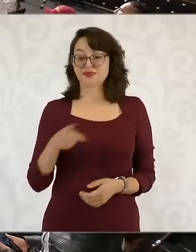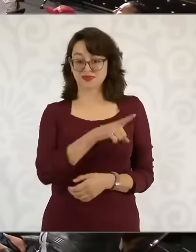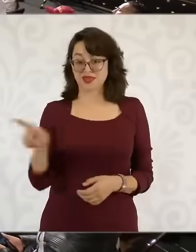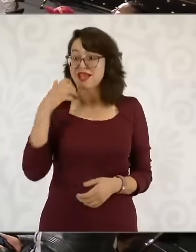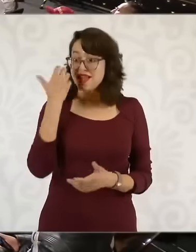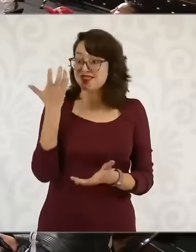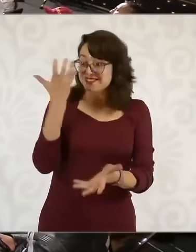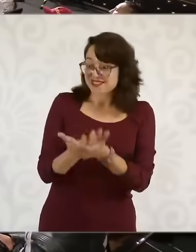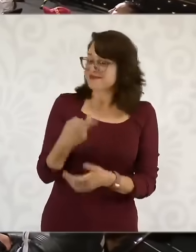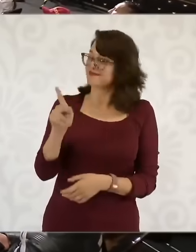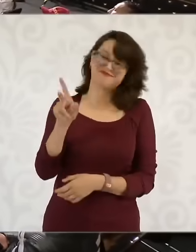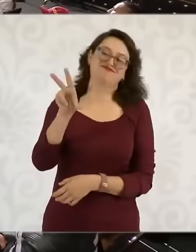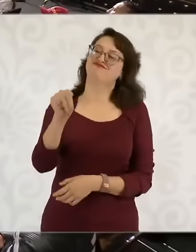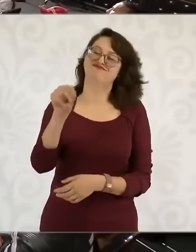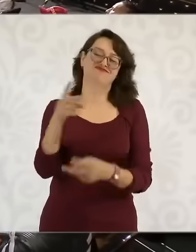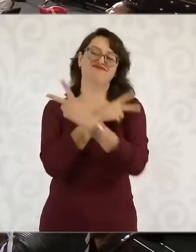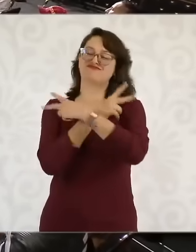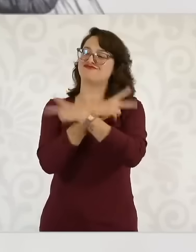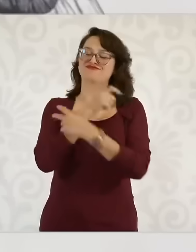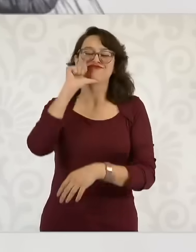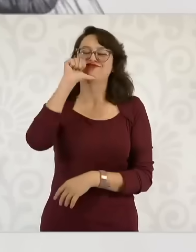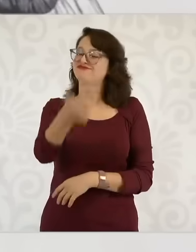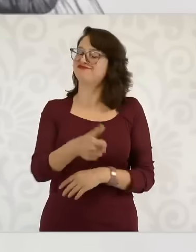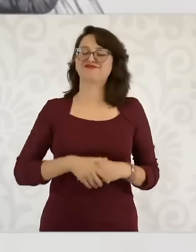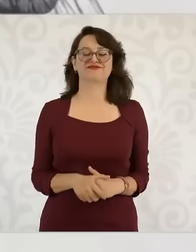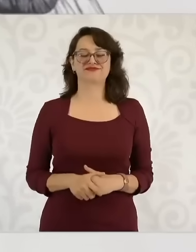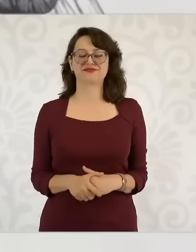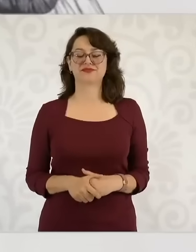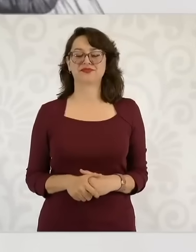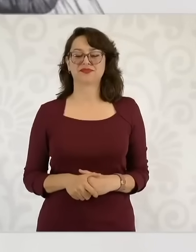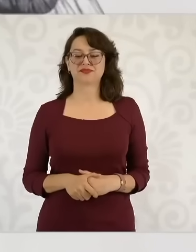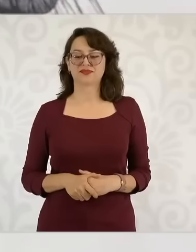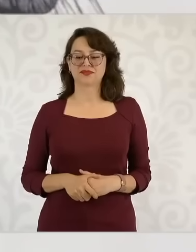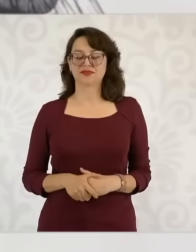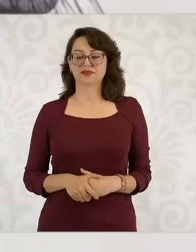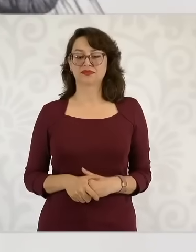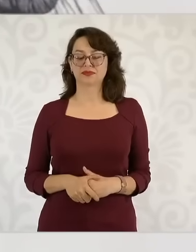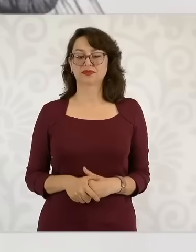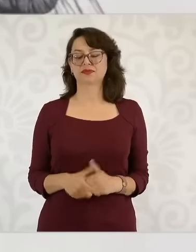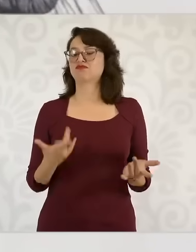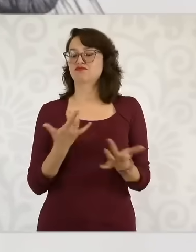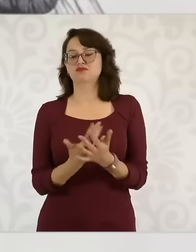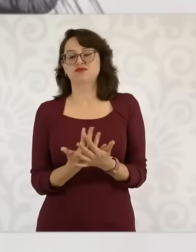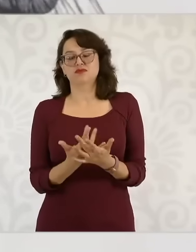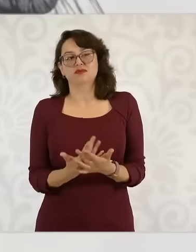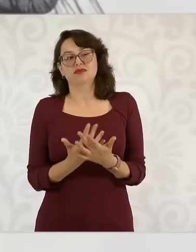Vamos a estamos esperando quién va del lado de e en las reuniones bilaterales para por supuesto